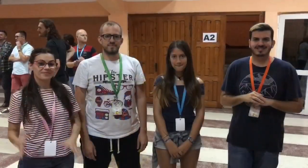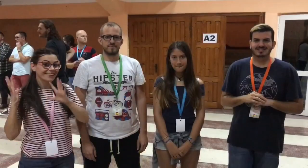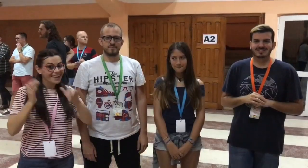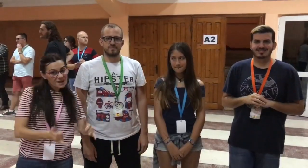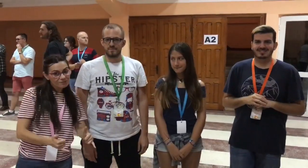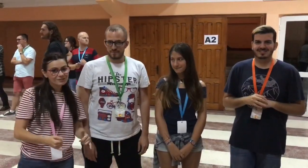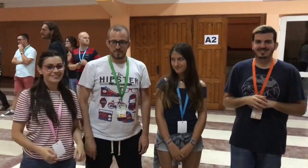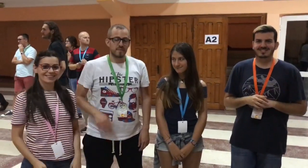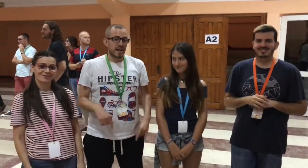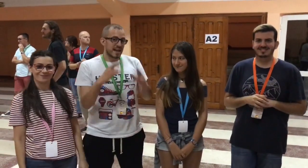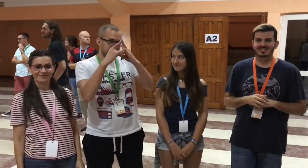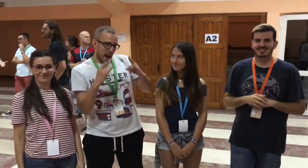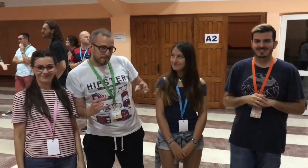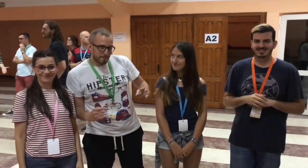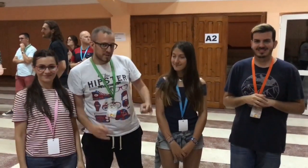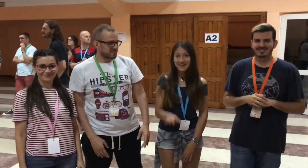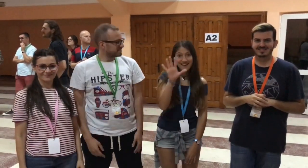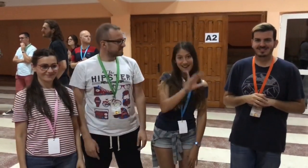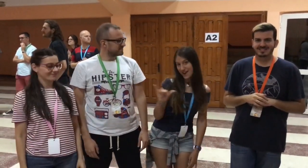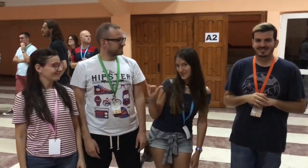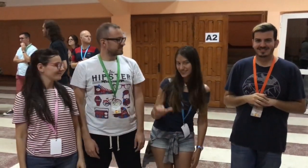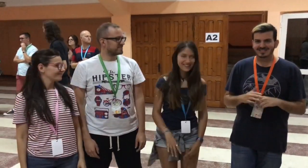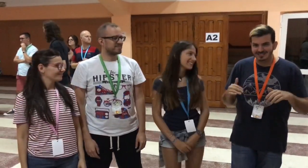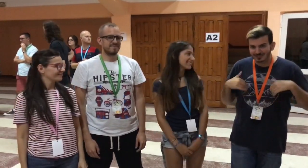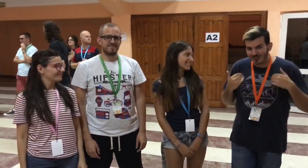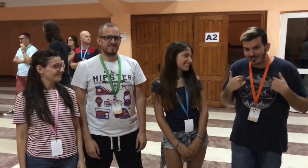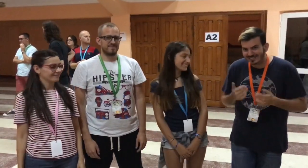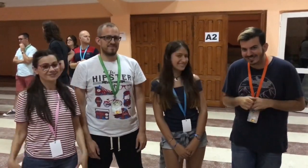¡Llegamos al EUDY Youth Camp!